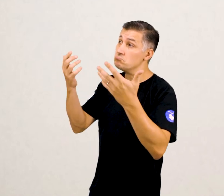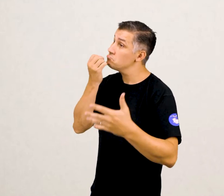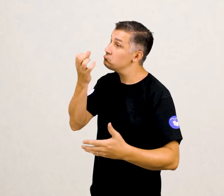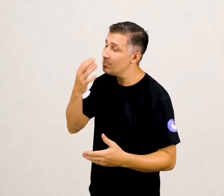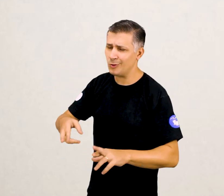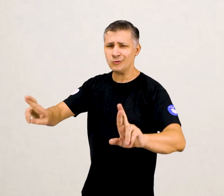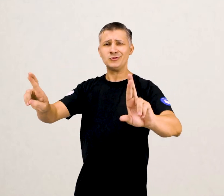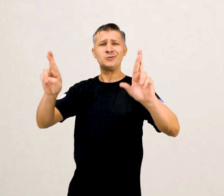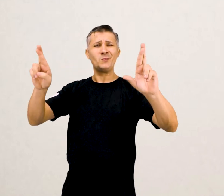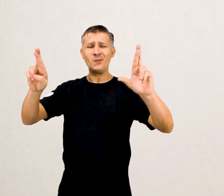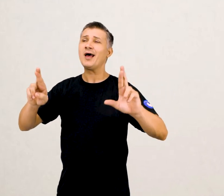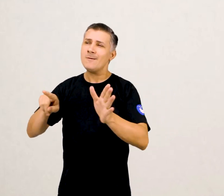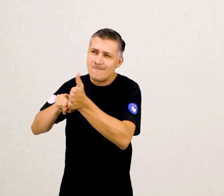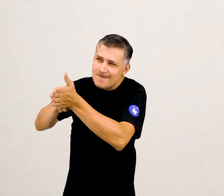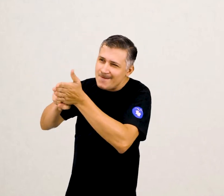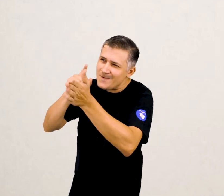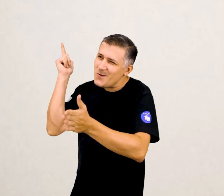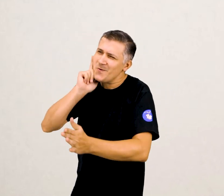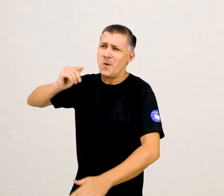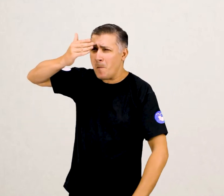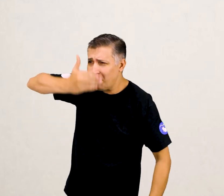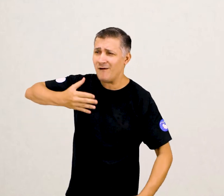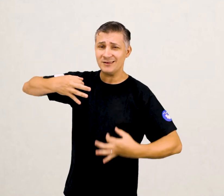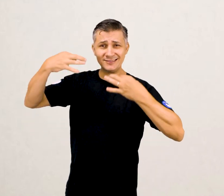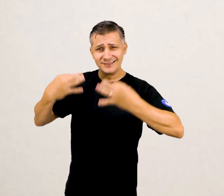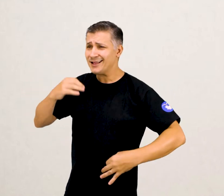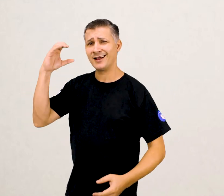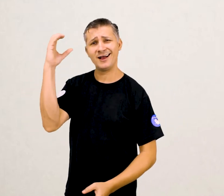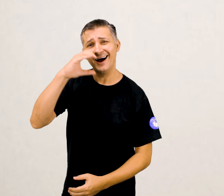E torce para que os resultados se confirmem o mais breve possível.